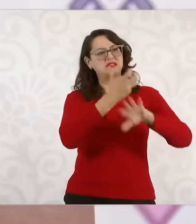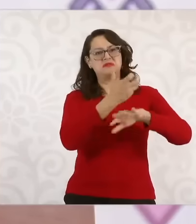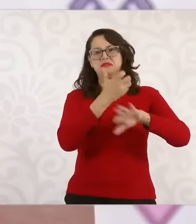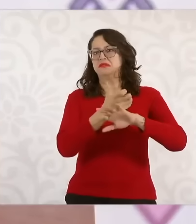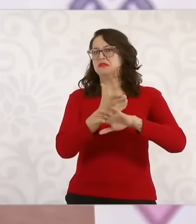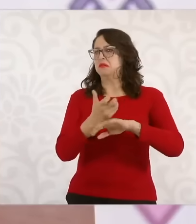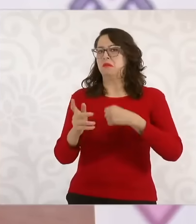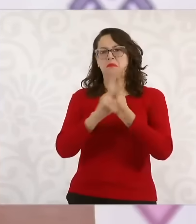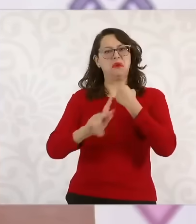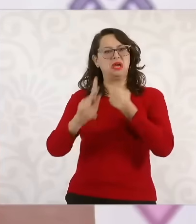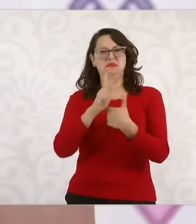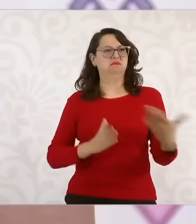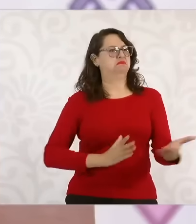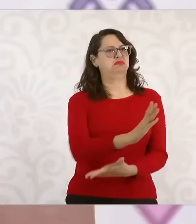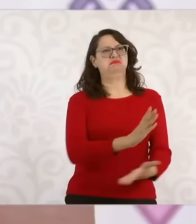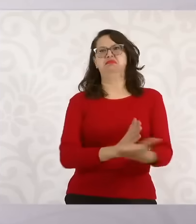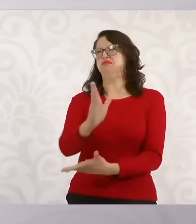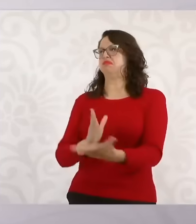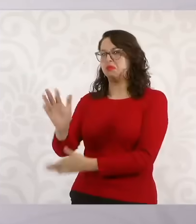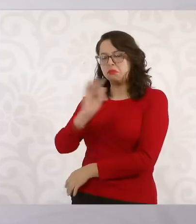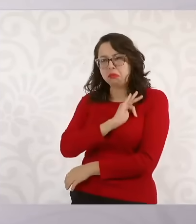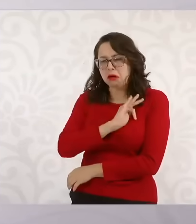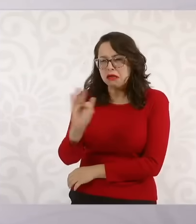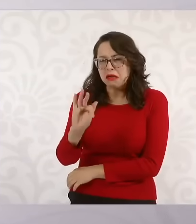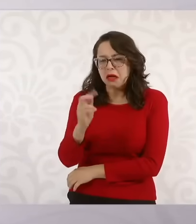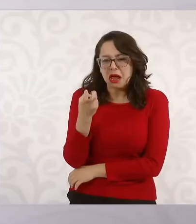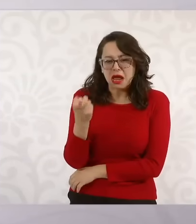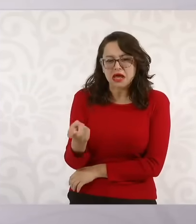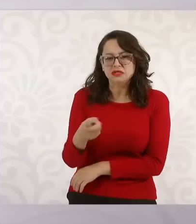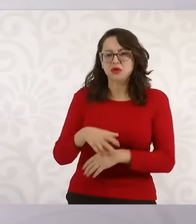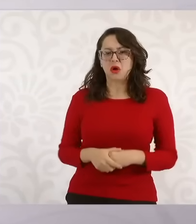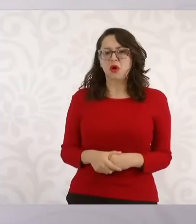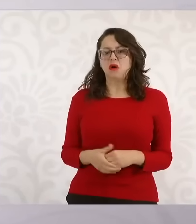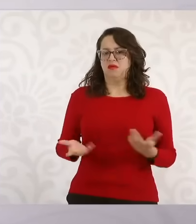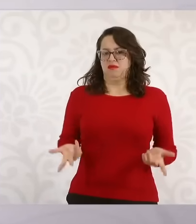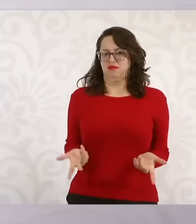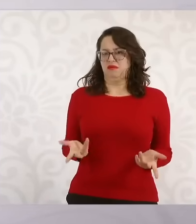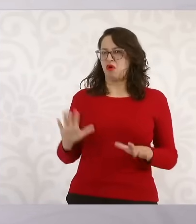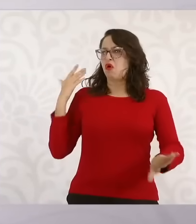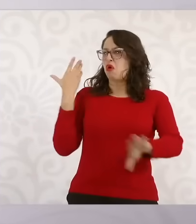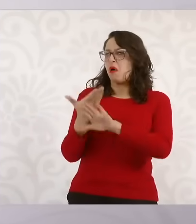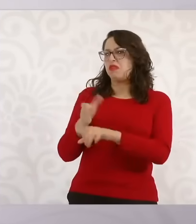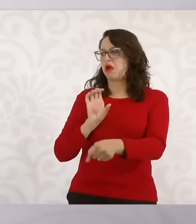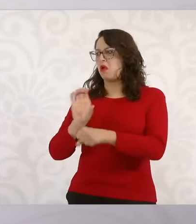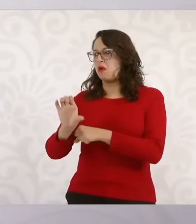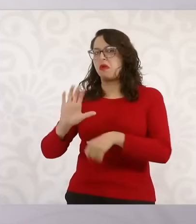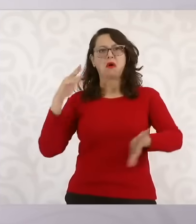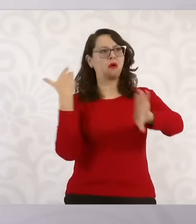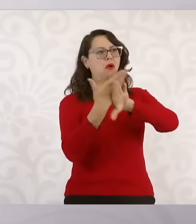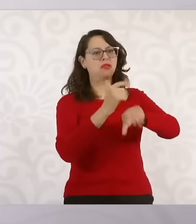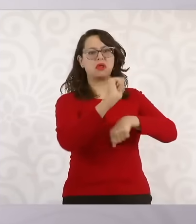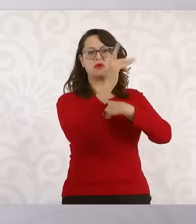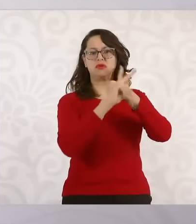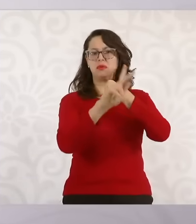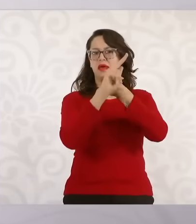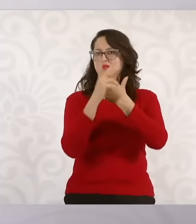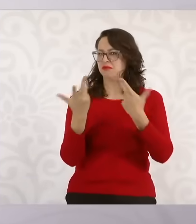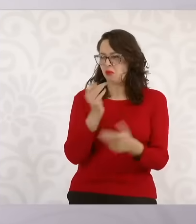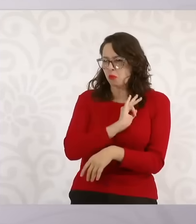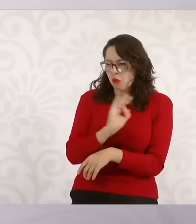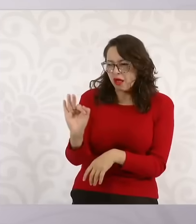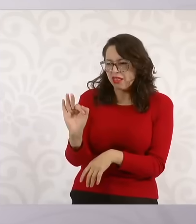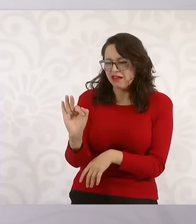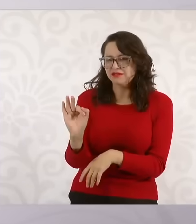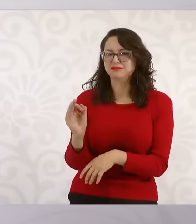en el país o en Colombia o en cualquier país del mundo y particularmente en América Latina.